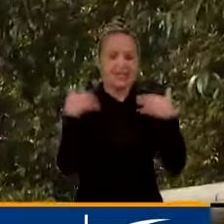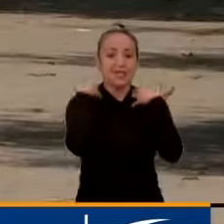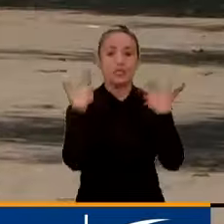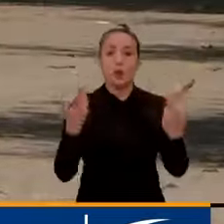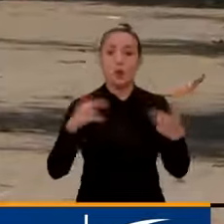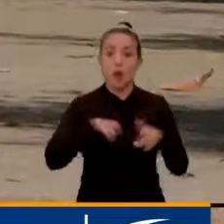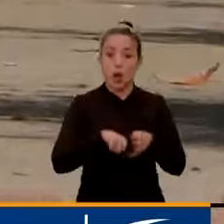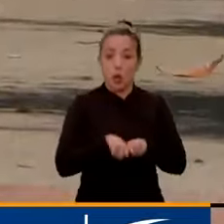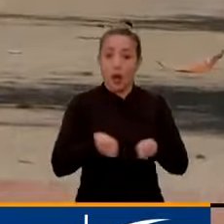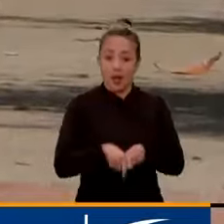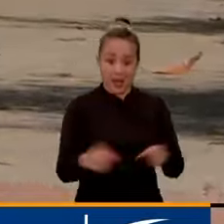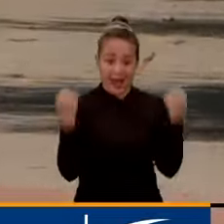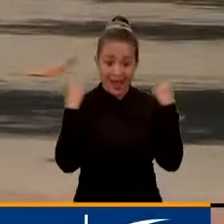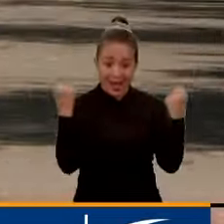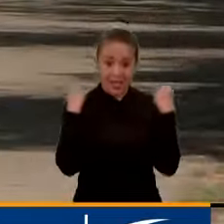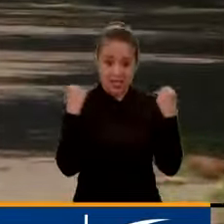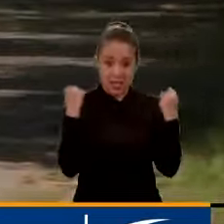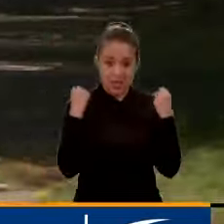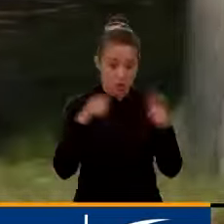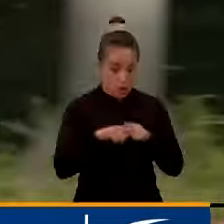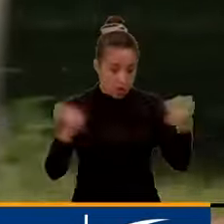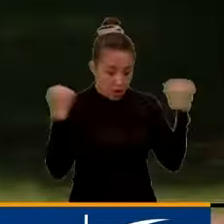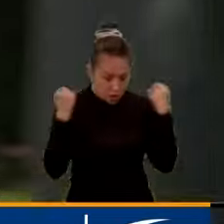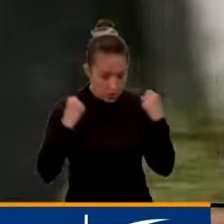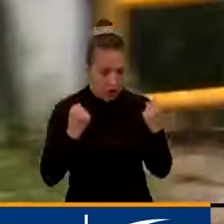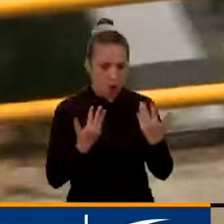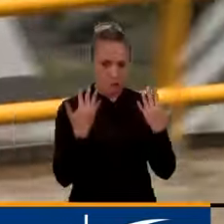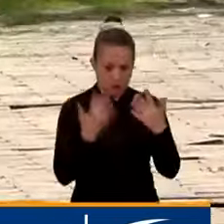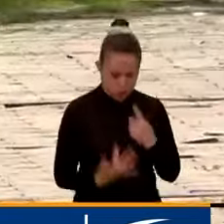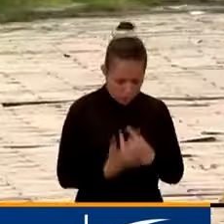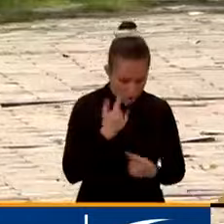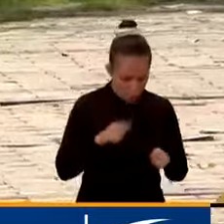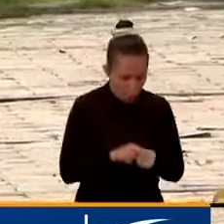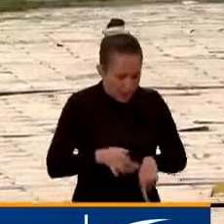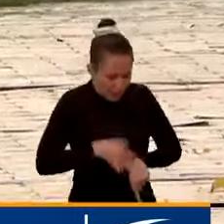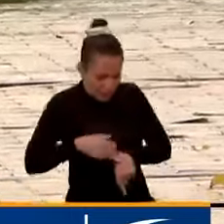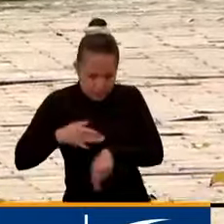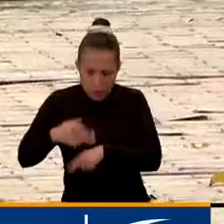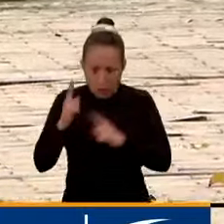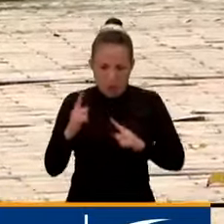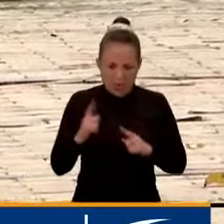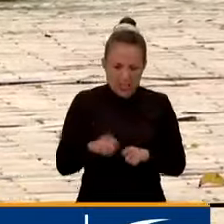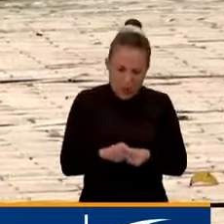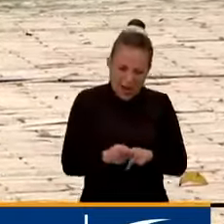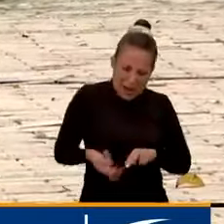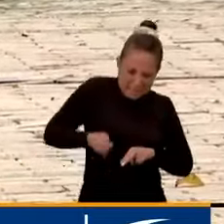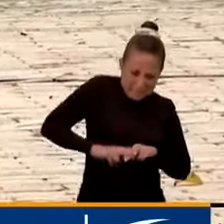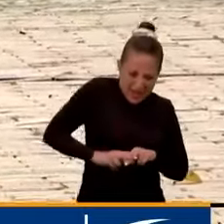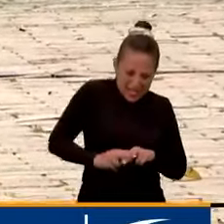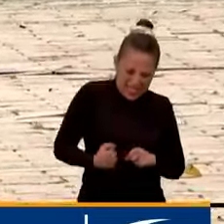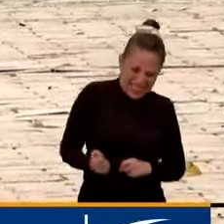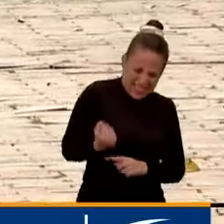proceso de acoplamiento del estrés. el ejercicio funciona y